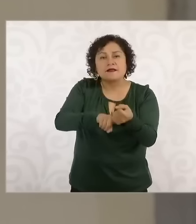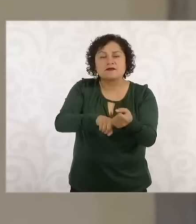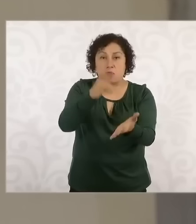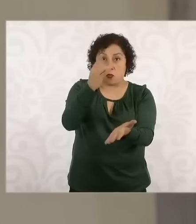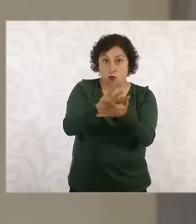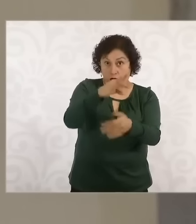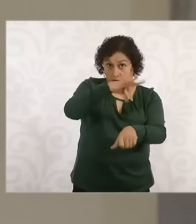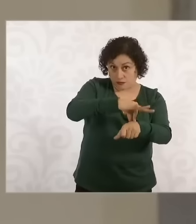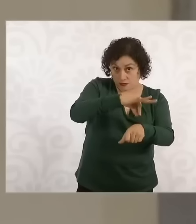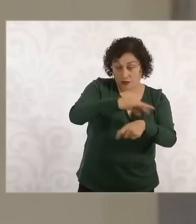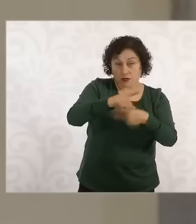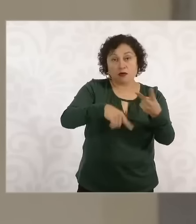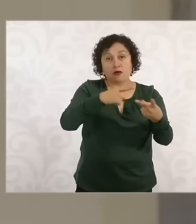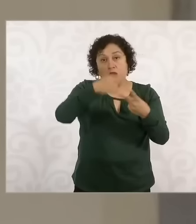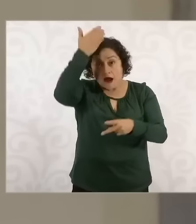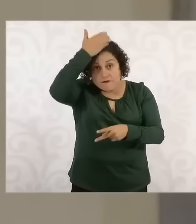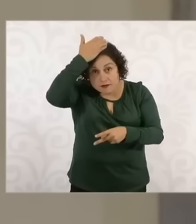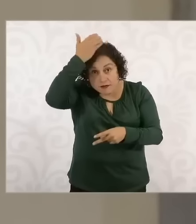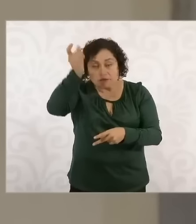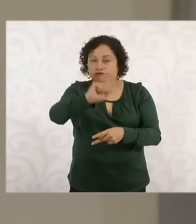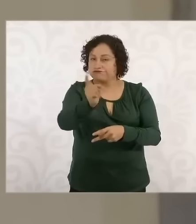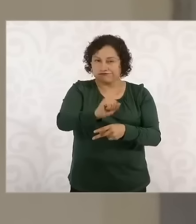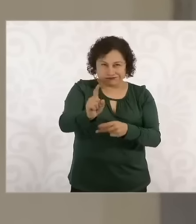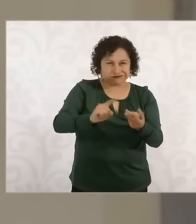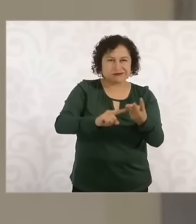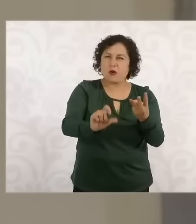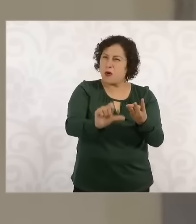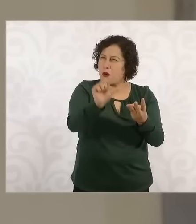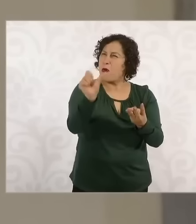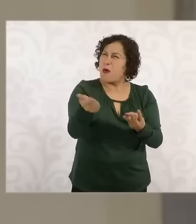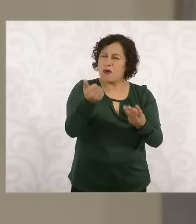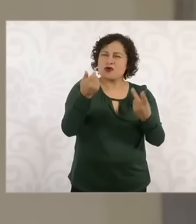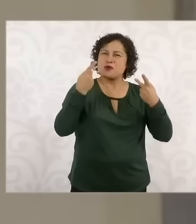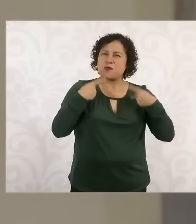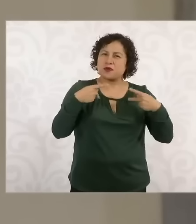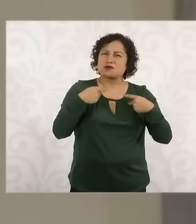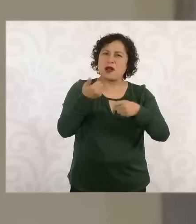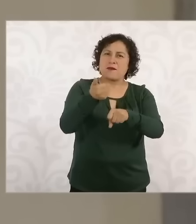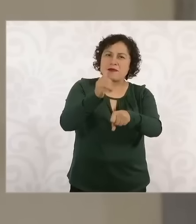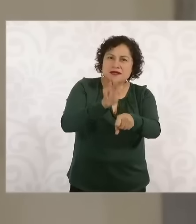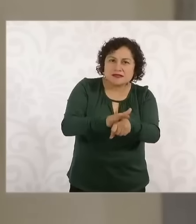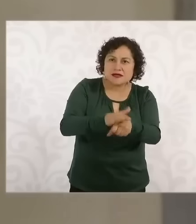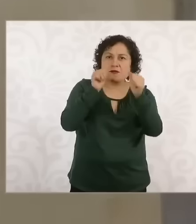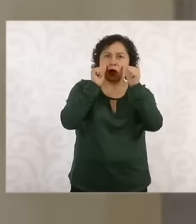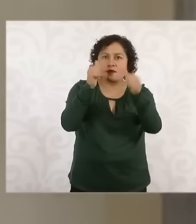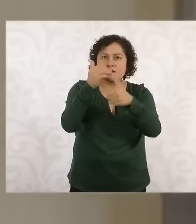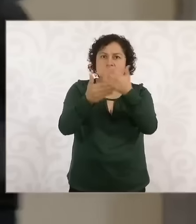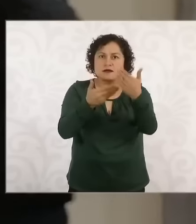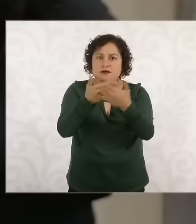los las enfermeras, etcétera, sino también el propio personal, esa parte trabajarla. Y yo